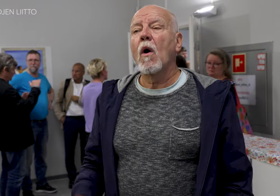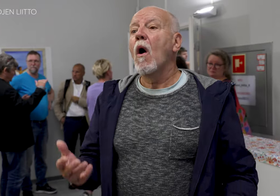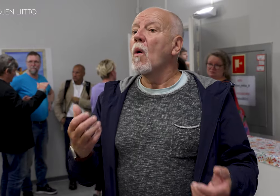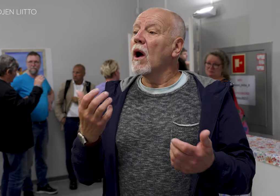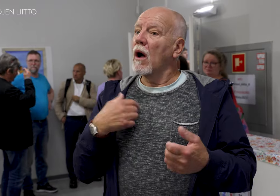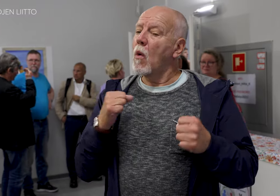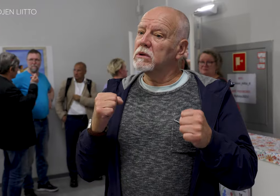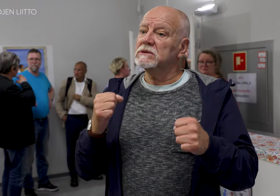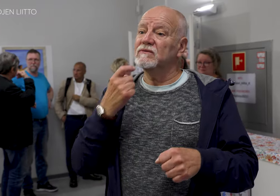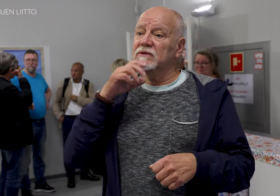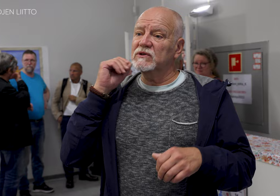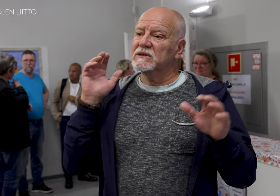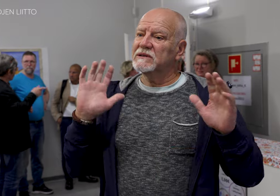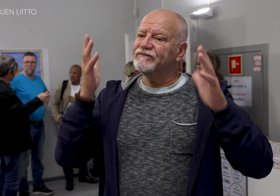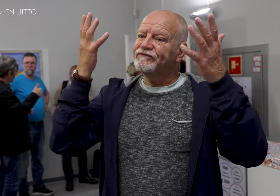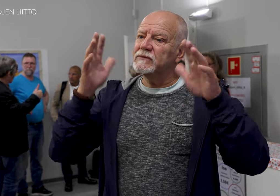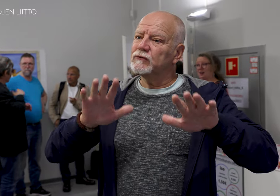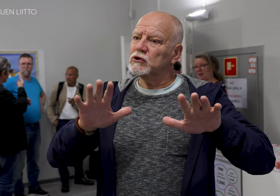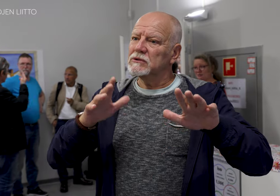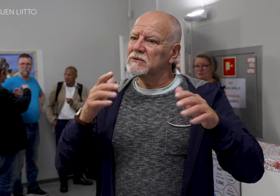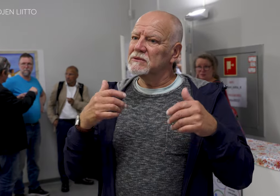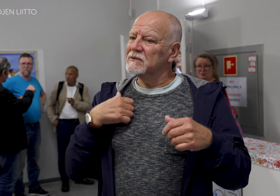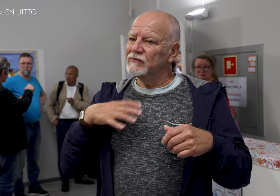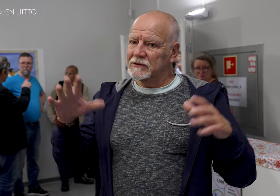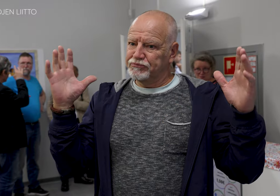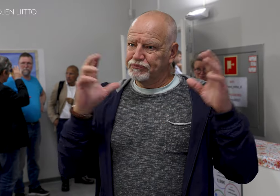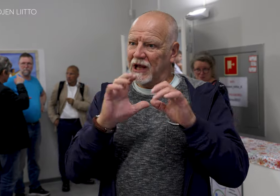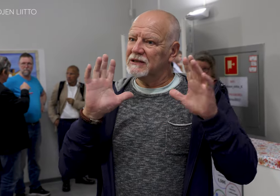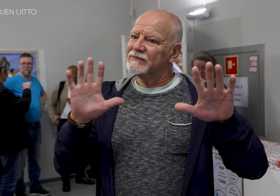Haluaisin nähdä suomenruotsalaisen yhteisön kukoistavan myös jatkossa.